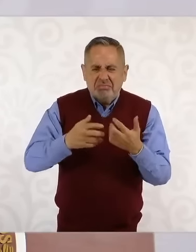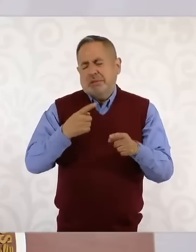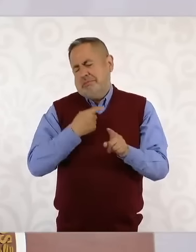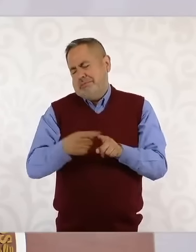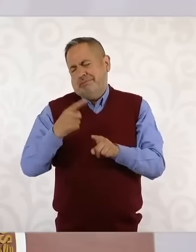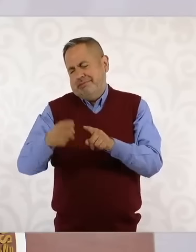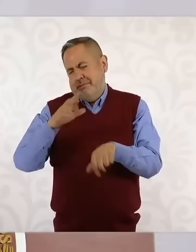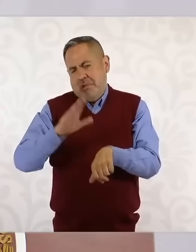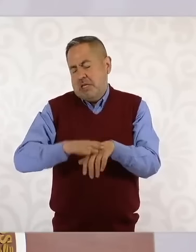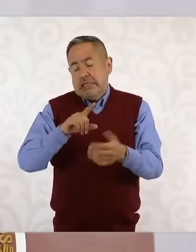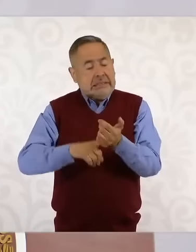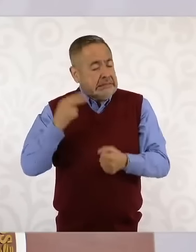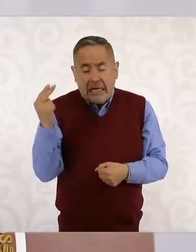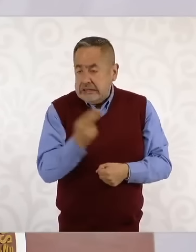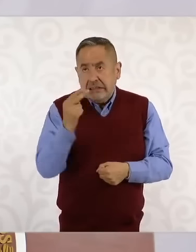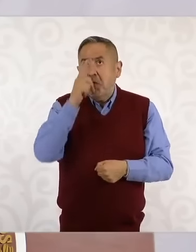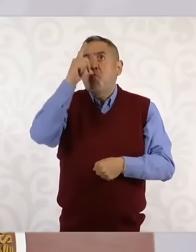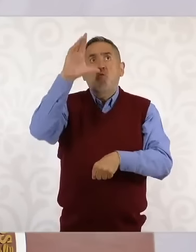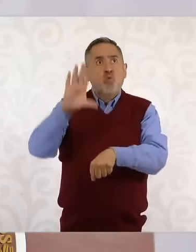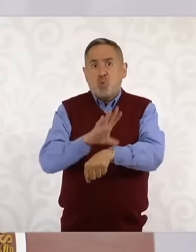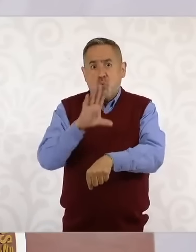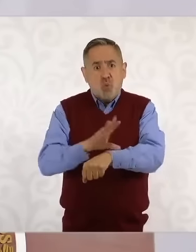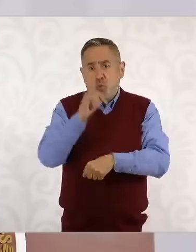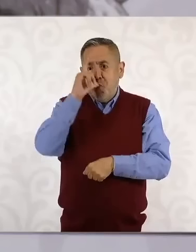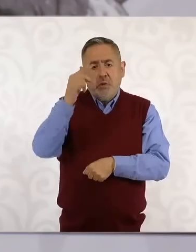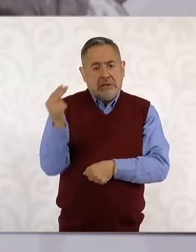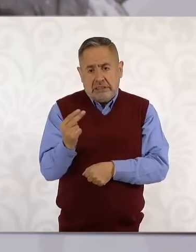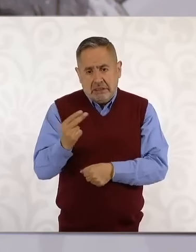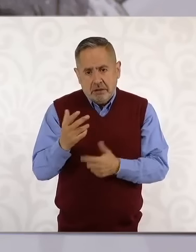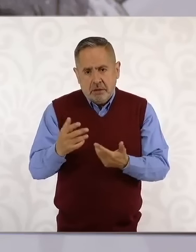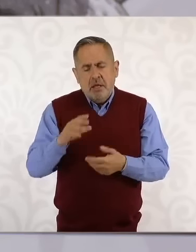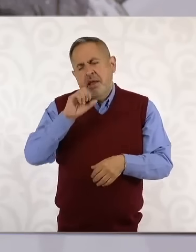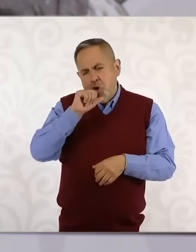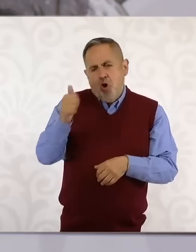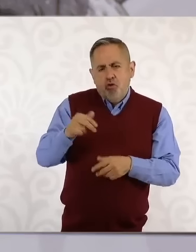El desarrollo requiere energía eléctrica, también requiere otro tipo de energía como el gas,